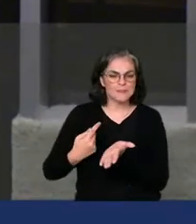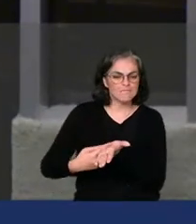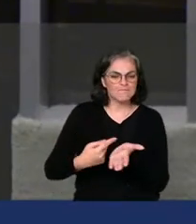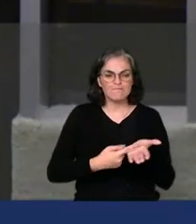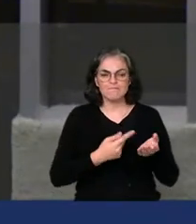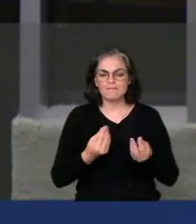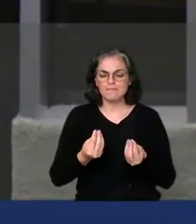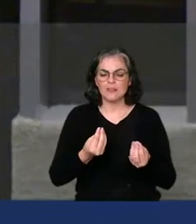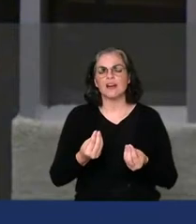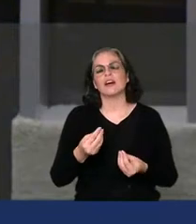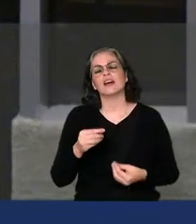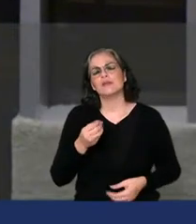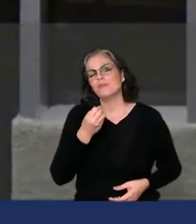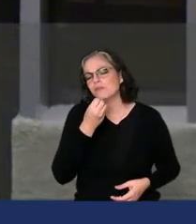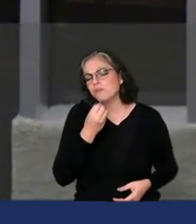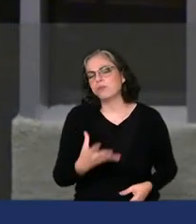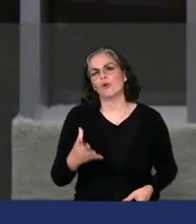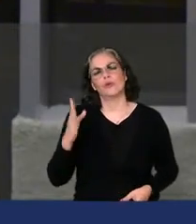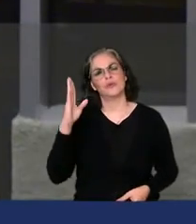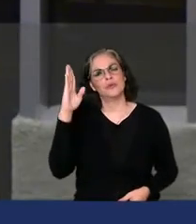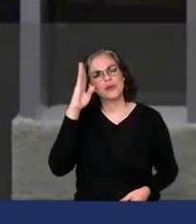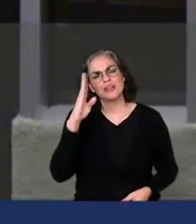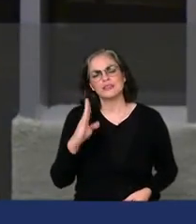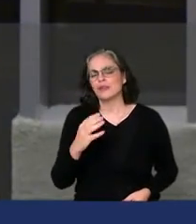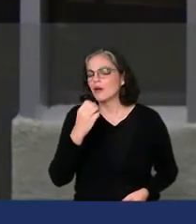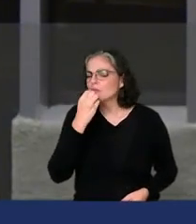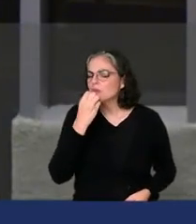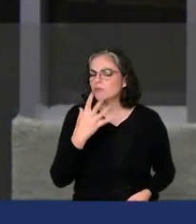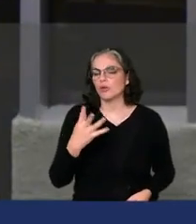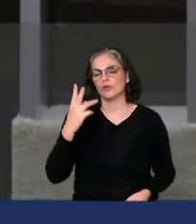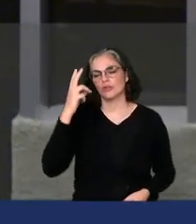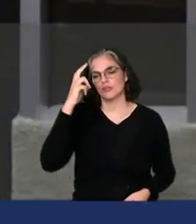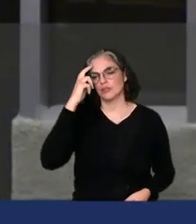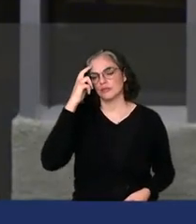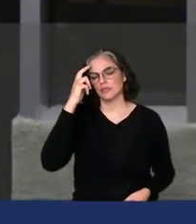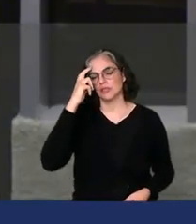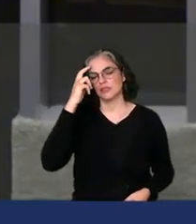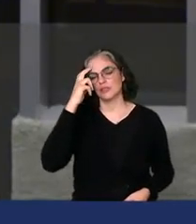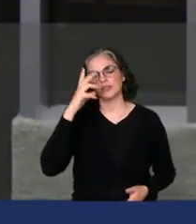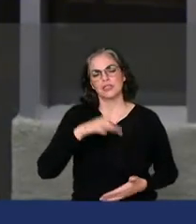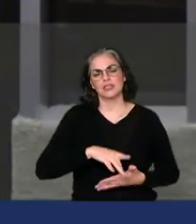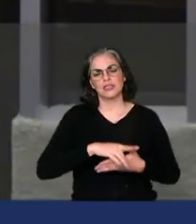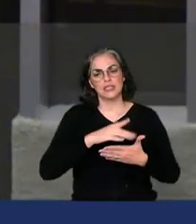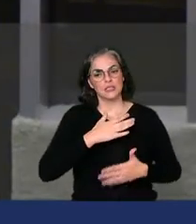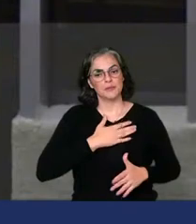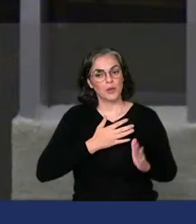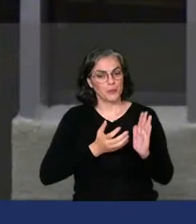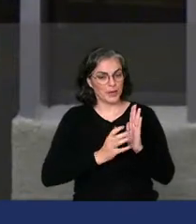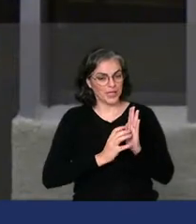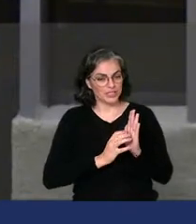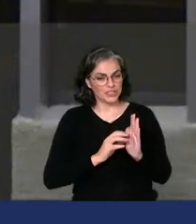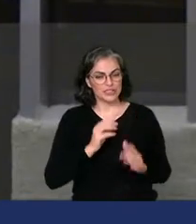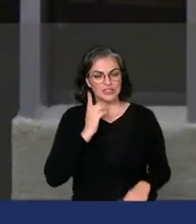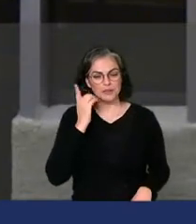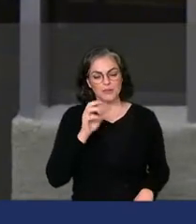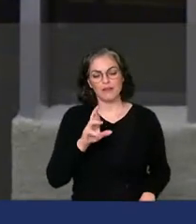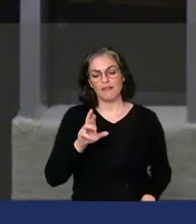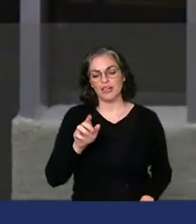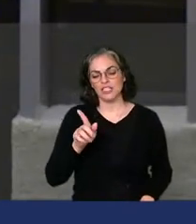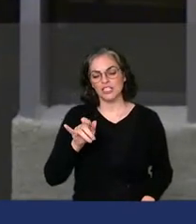VEL, QUE QUEM VAI GANHAR COM ISSO É O BRASIL, É A CULTURA BRASILEIRA. AO LÍDER DO MEU PARTIDO, DEPUTADO REGINALDO, QUE TANTO NOS AJUDOU NESSE